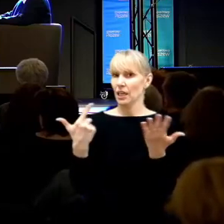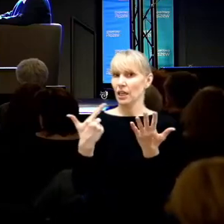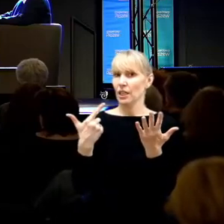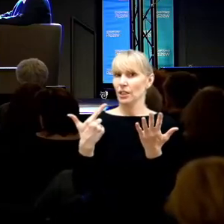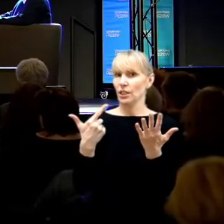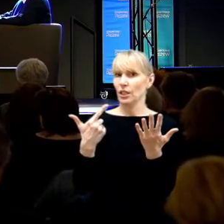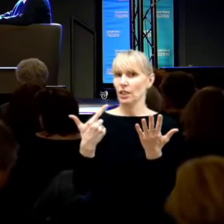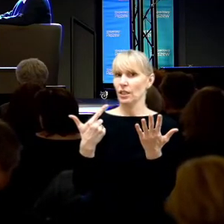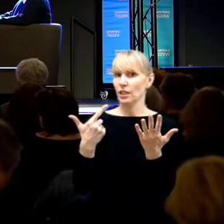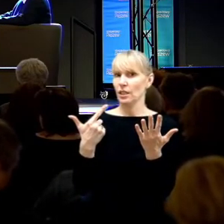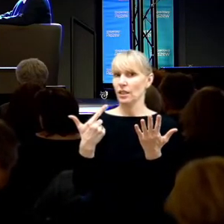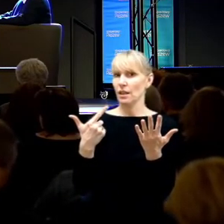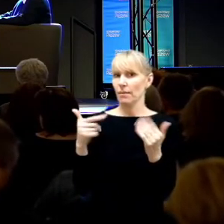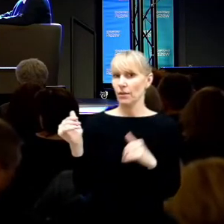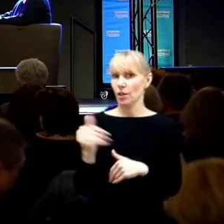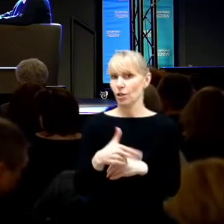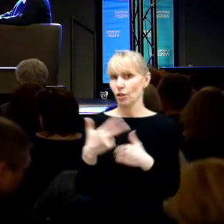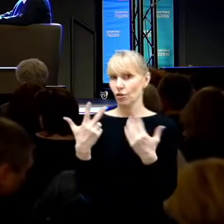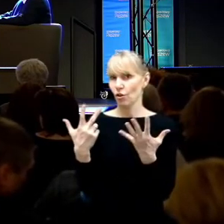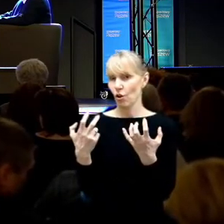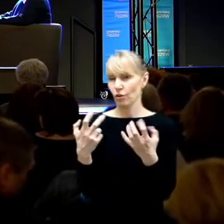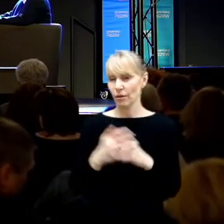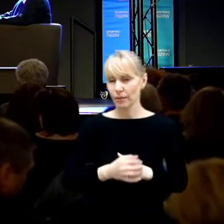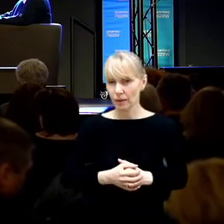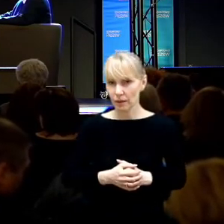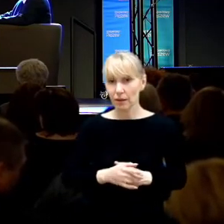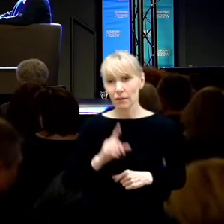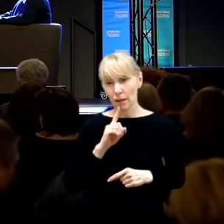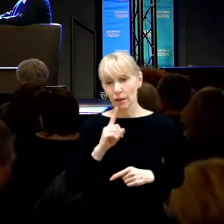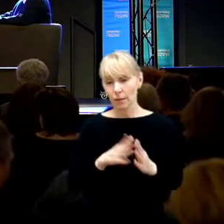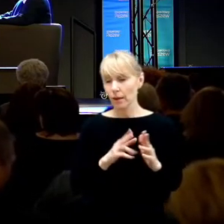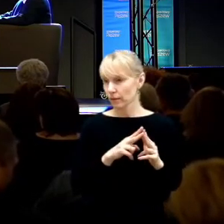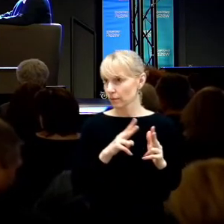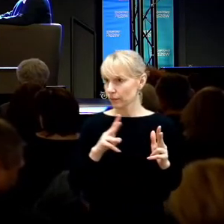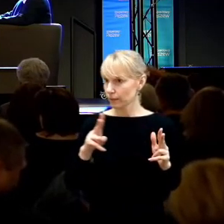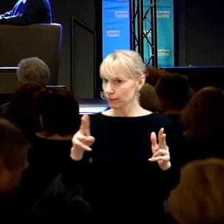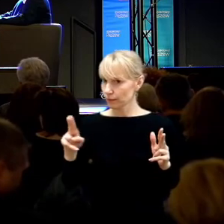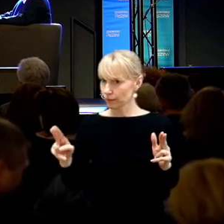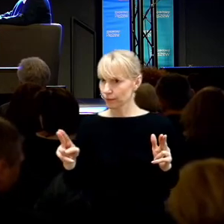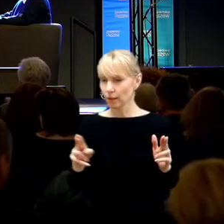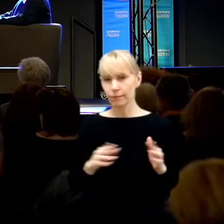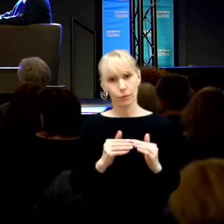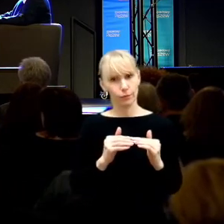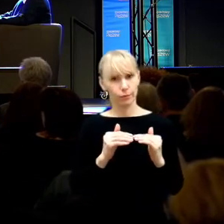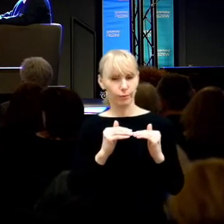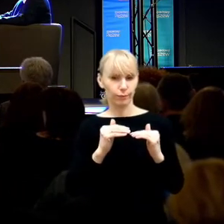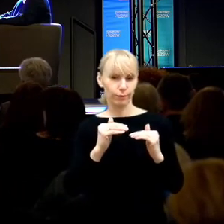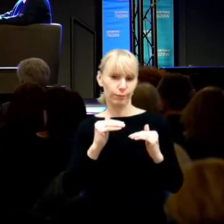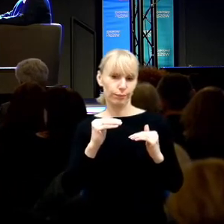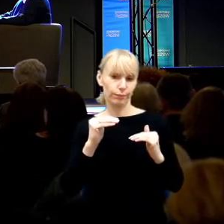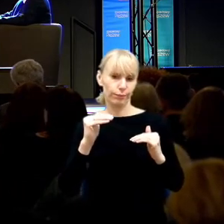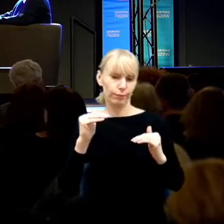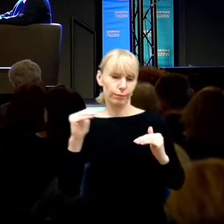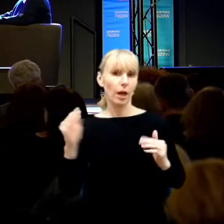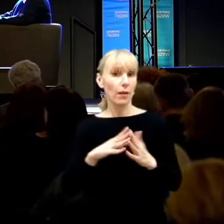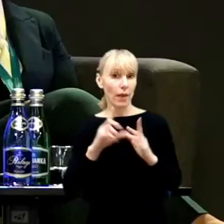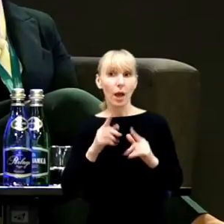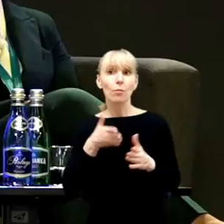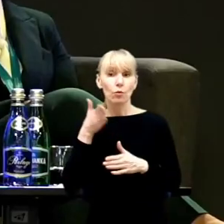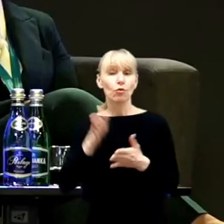To też pokazuje skalę wzrostu i to się przekłada oczywiście później na zobowiązania czynszowe. Jeżeli chodzi o TBS-owski budynek,